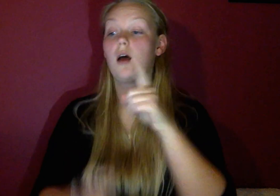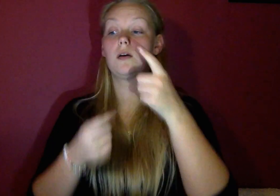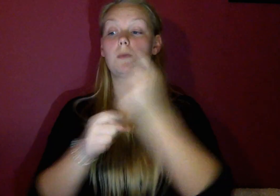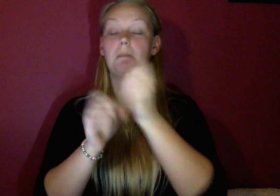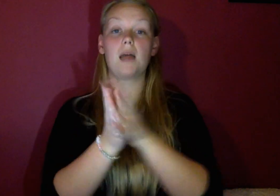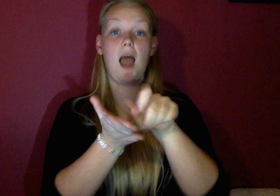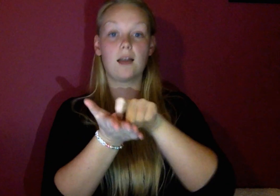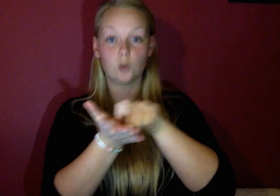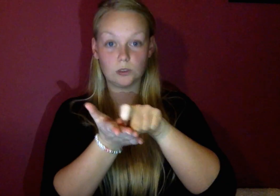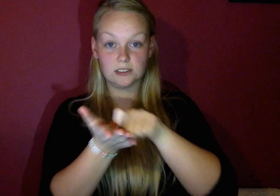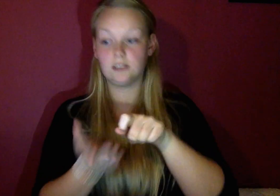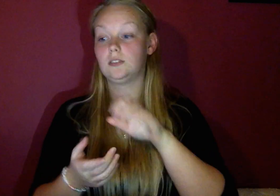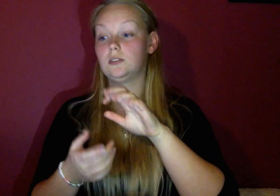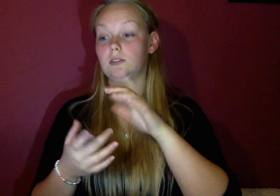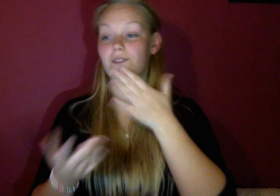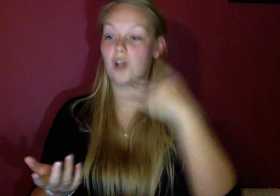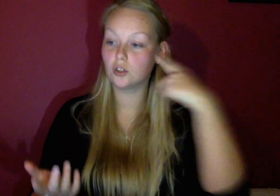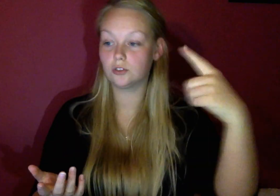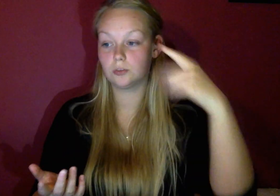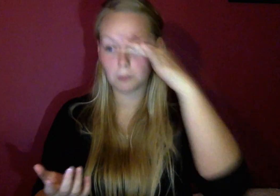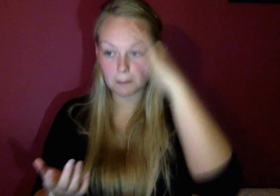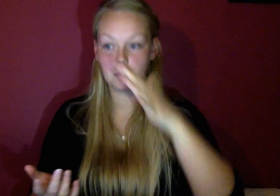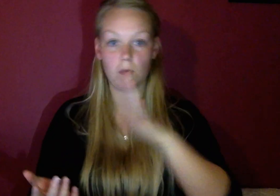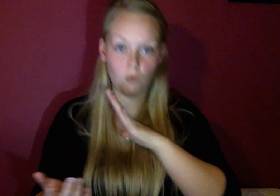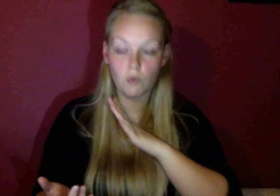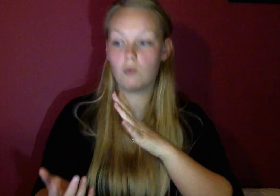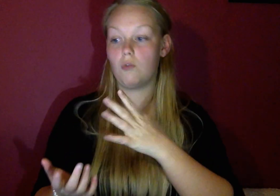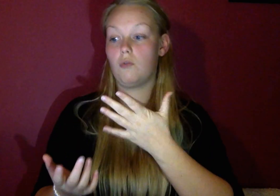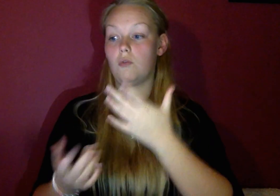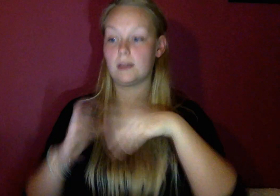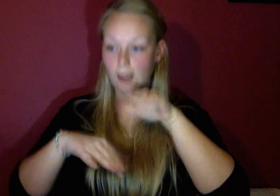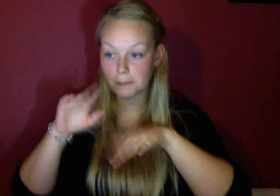Han svarade "jobbar med diagnostik, utreder vilket hörselproblem de har. Rehabilitering,